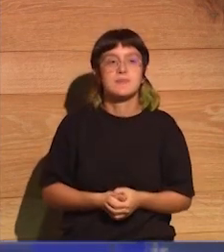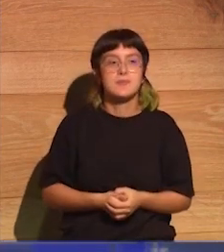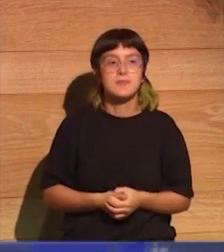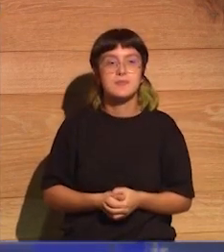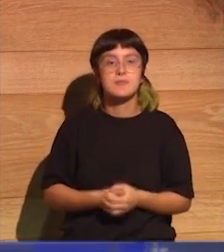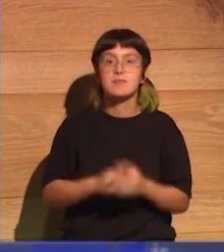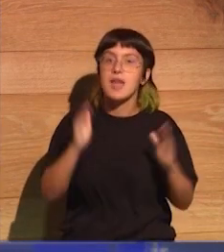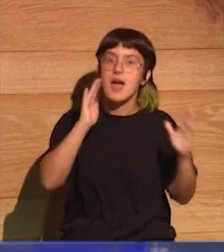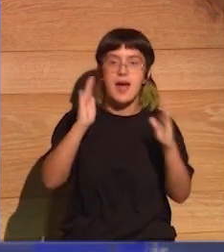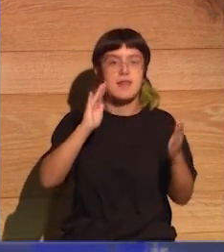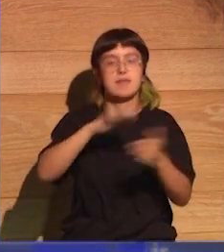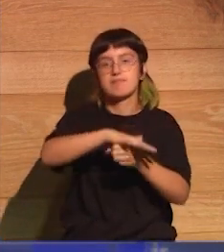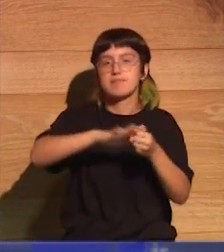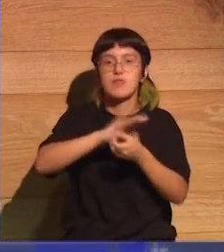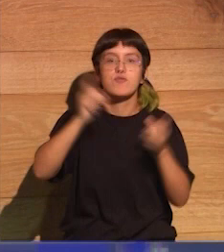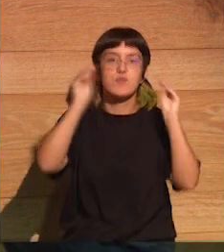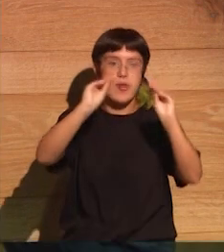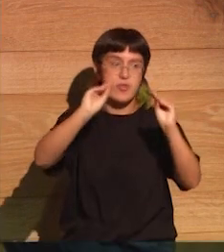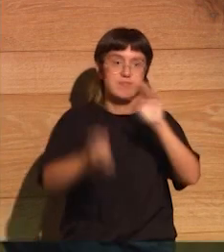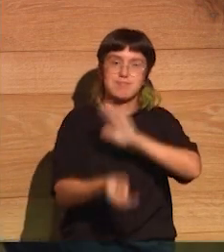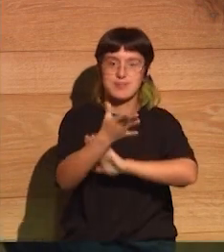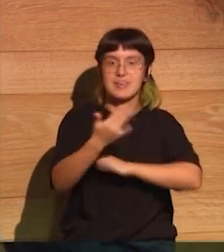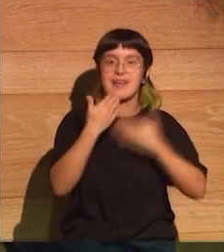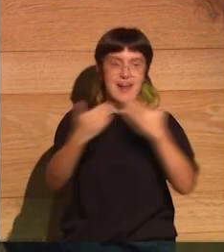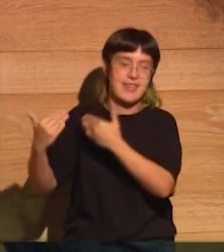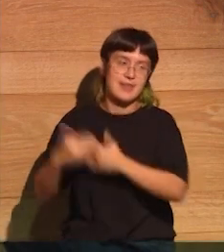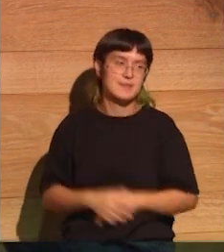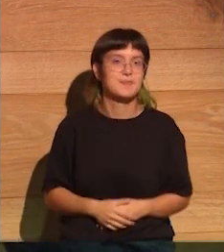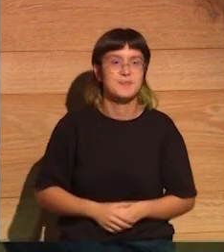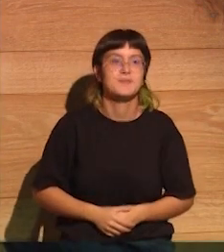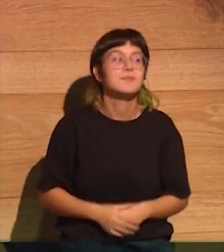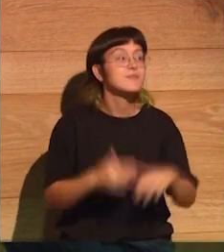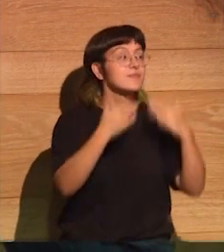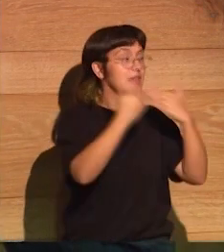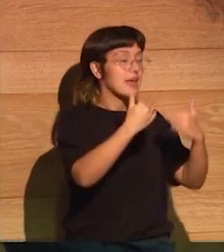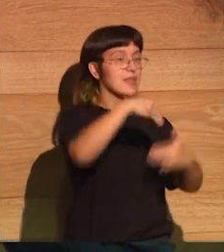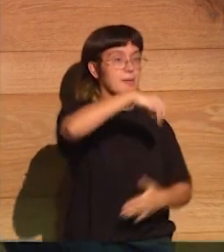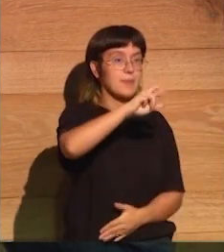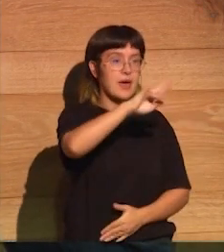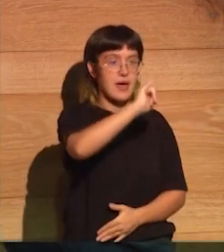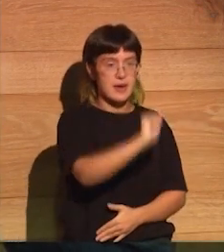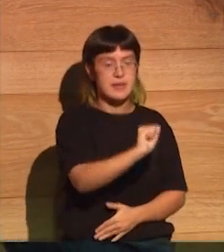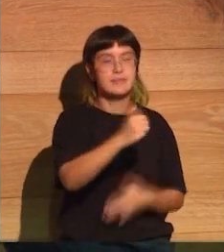área de formación. Muchísimas gracias. Muchísimas gracias, María Benjumea,